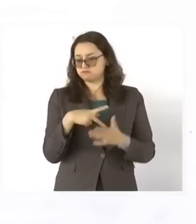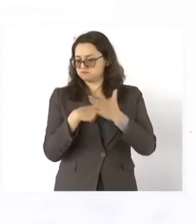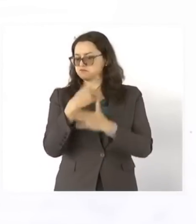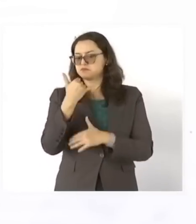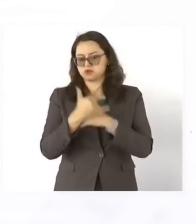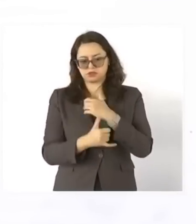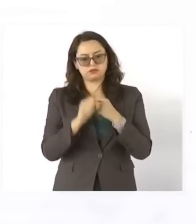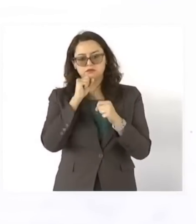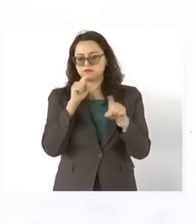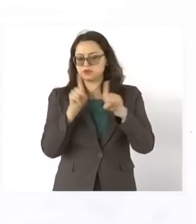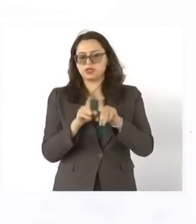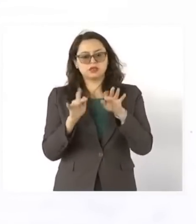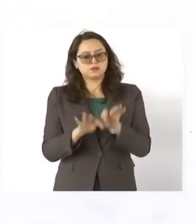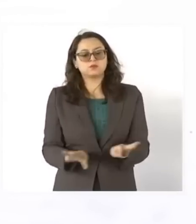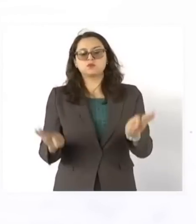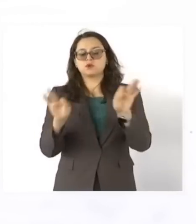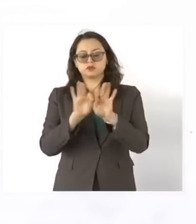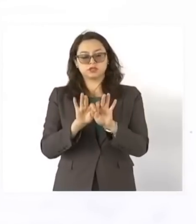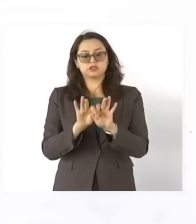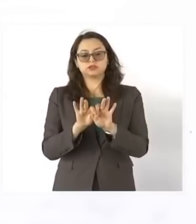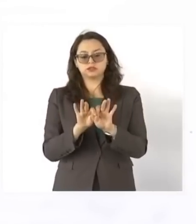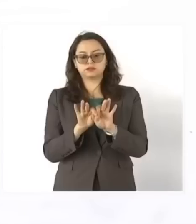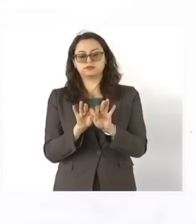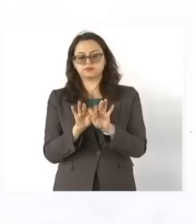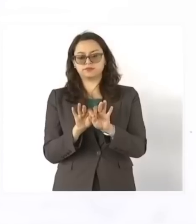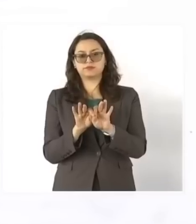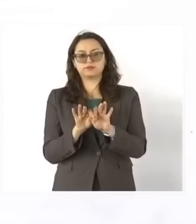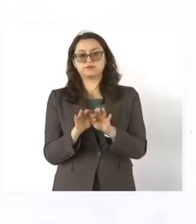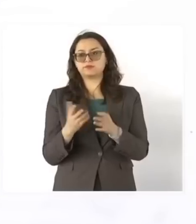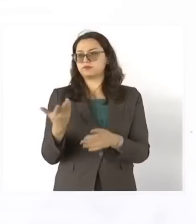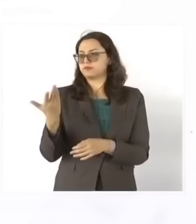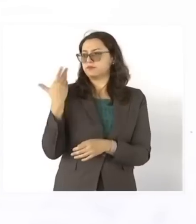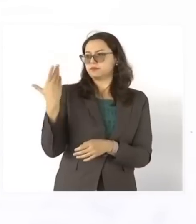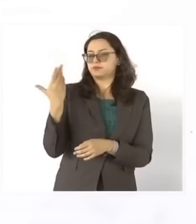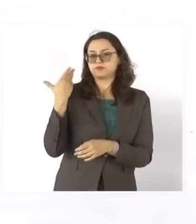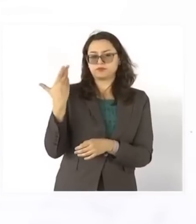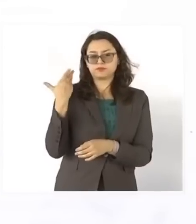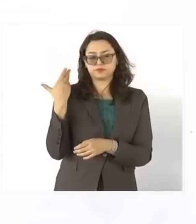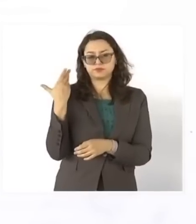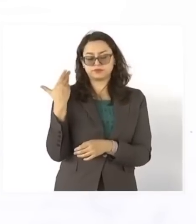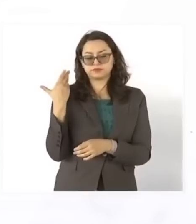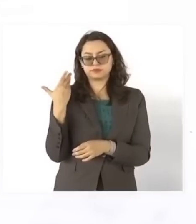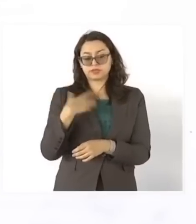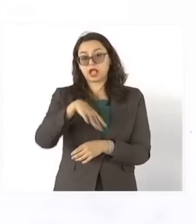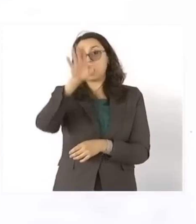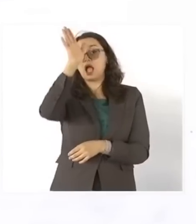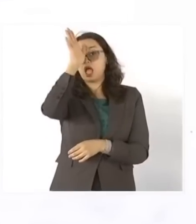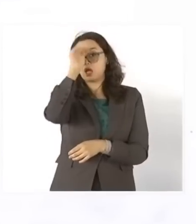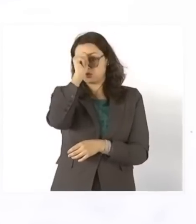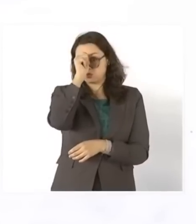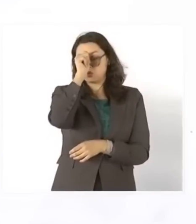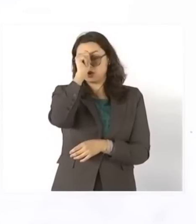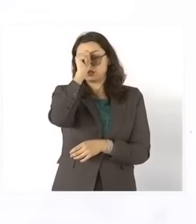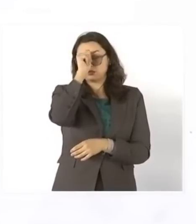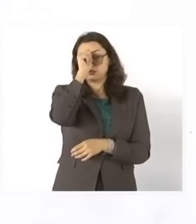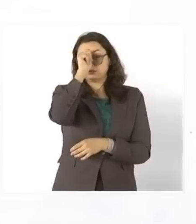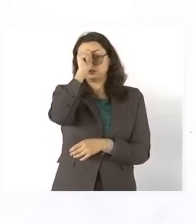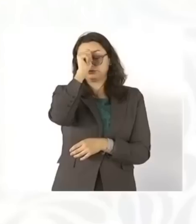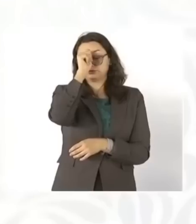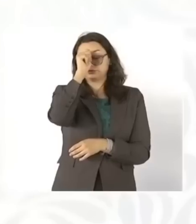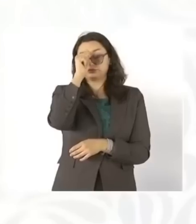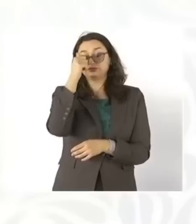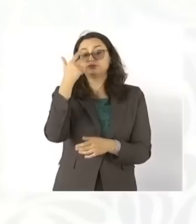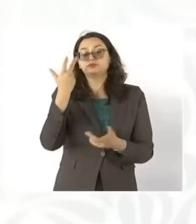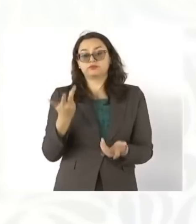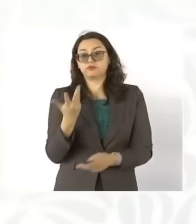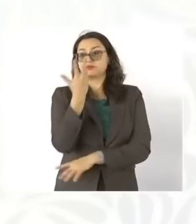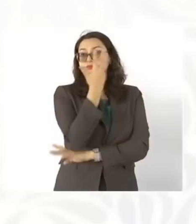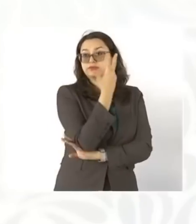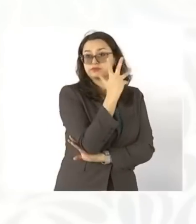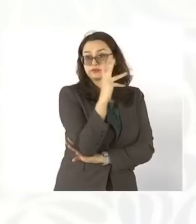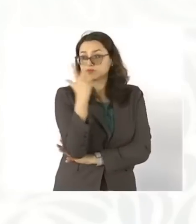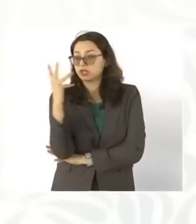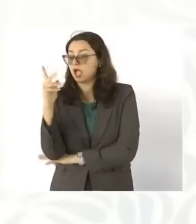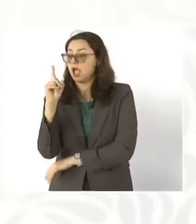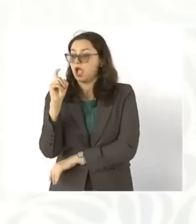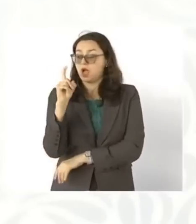firmamos en meses pasados una acuerdo para la sustentabilidad y el derecho al agua con